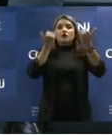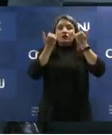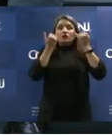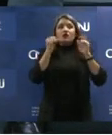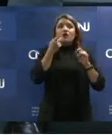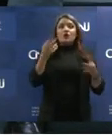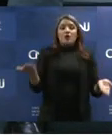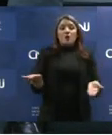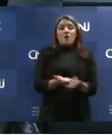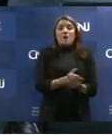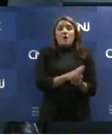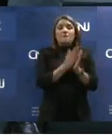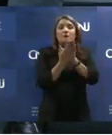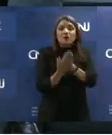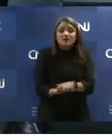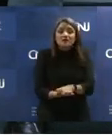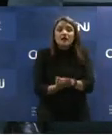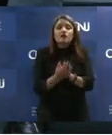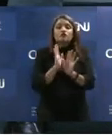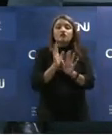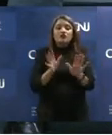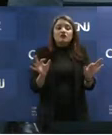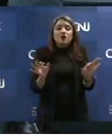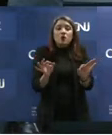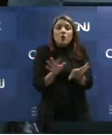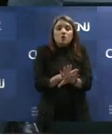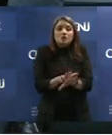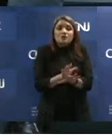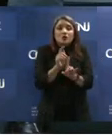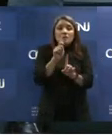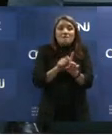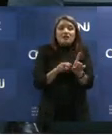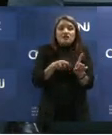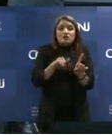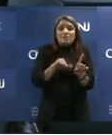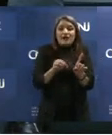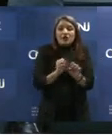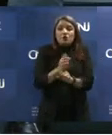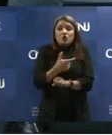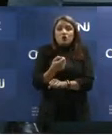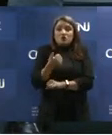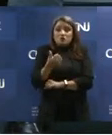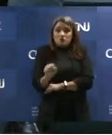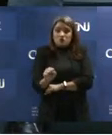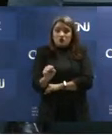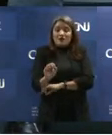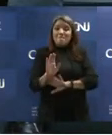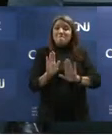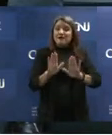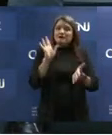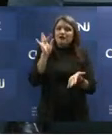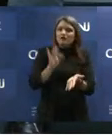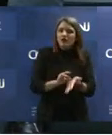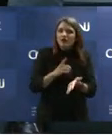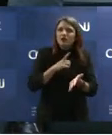desde maio de 2018, A verdade é que, conforme certidão da lavra do técnico judiciário